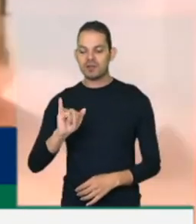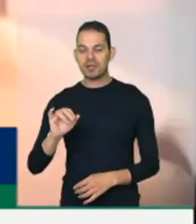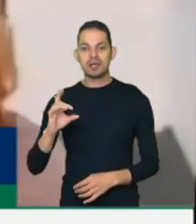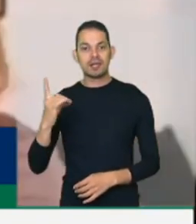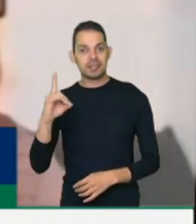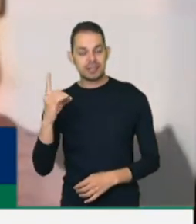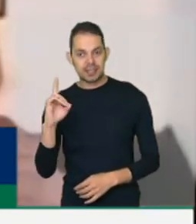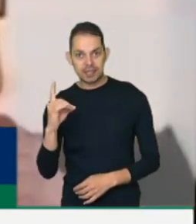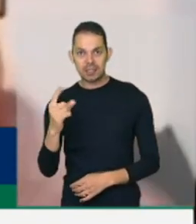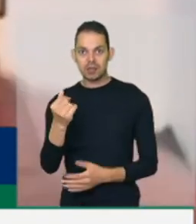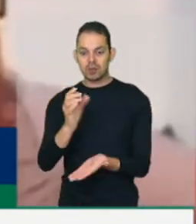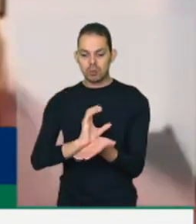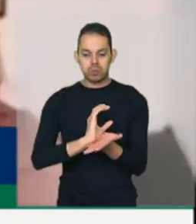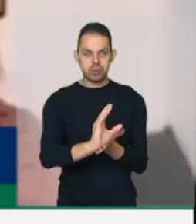DIRETA DE RENDA. ISSO O MUNDO INTEIRO ESTÁ FAZENDO. SÓ O